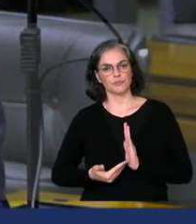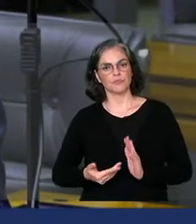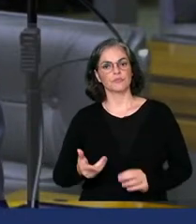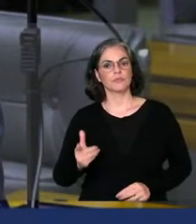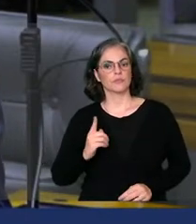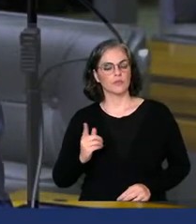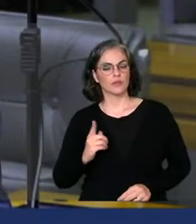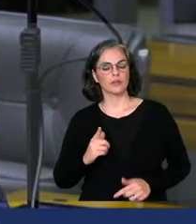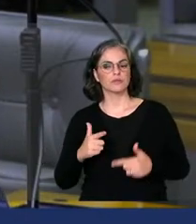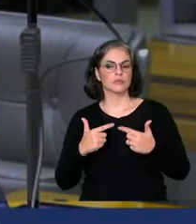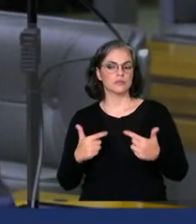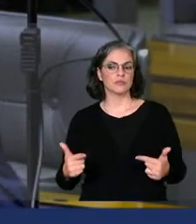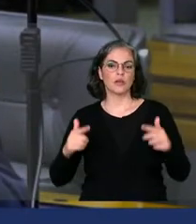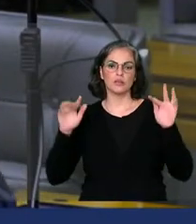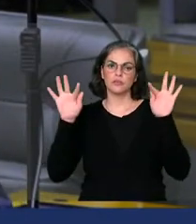AQUI, NA CÂMARA DOS DEPUTADOS, TIVEMOS A